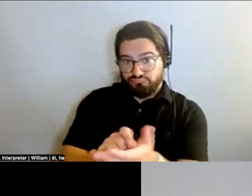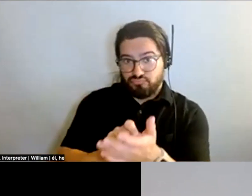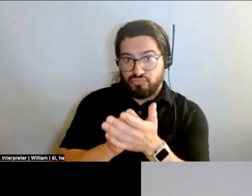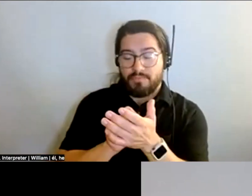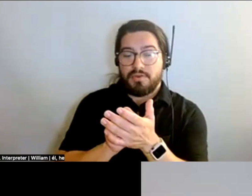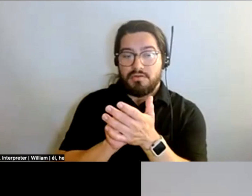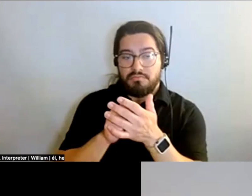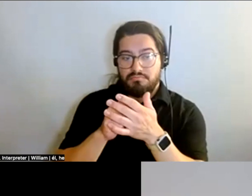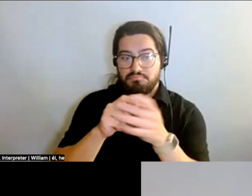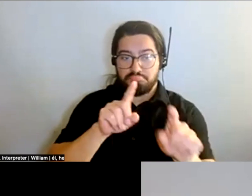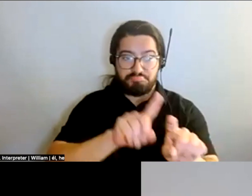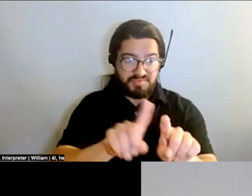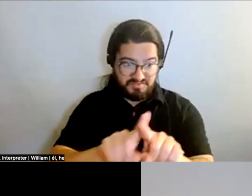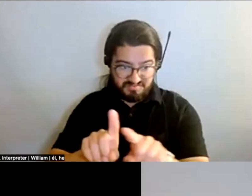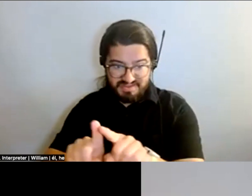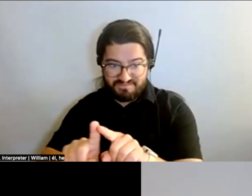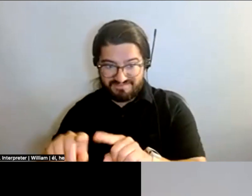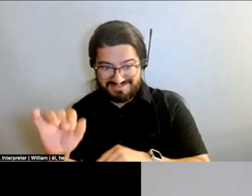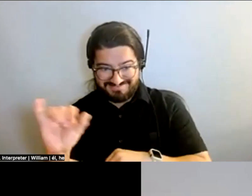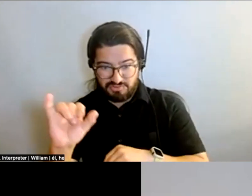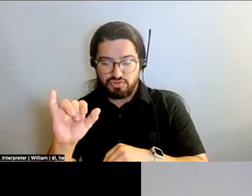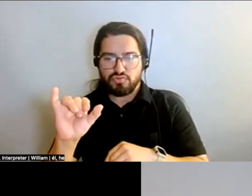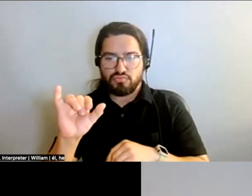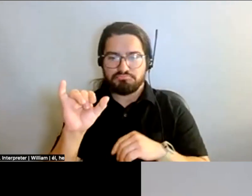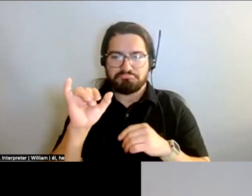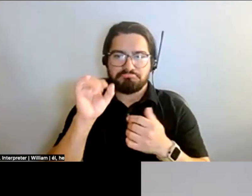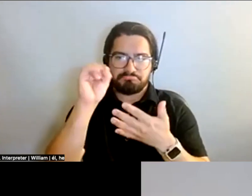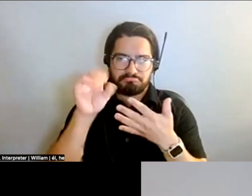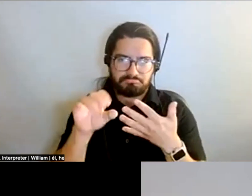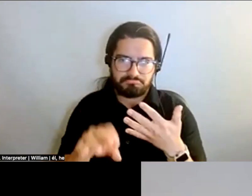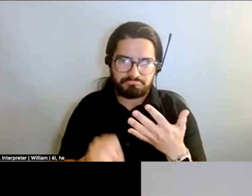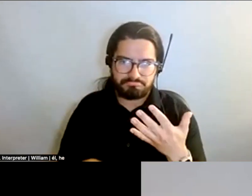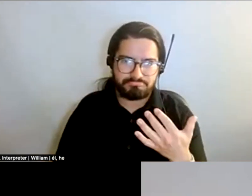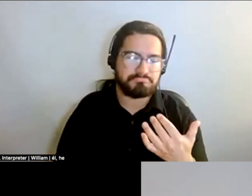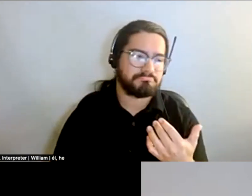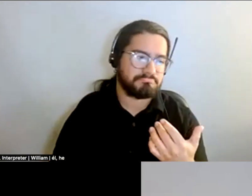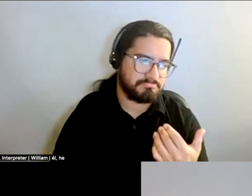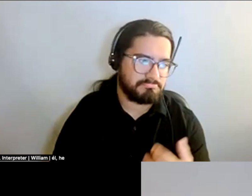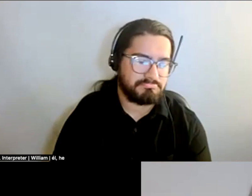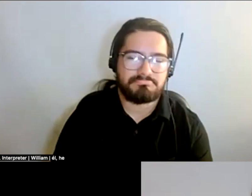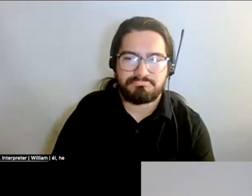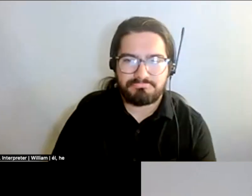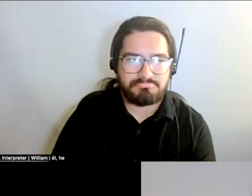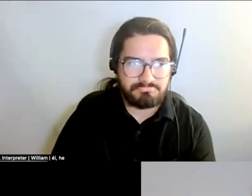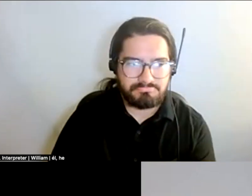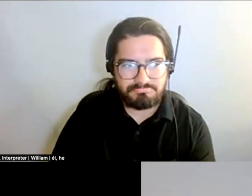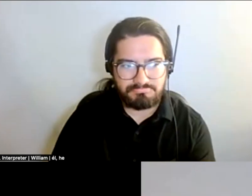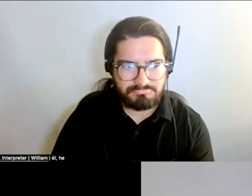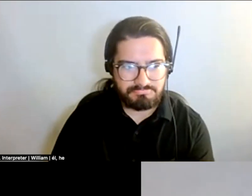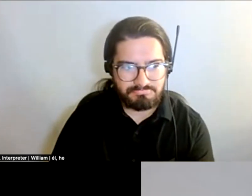(2010), Lo que calla la noche (2015), and Daño oculto (2015). She lives in Santiago, Chile..